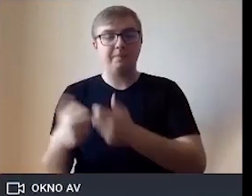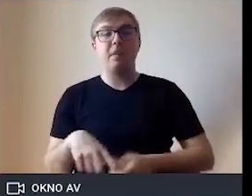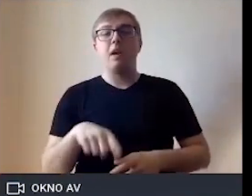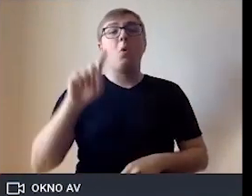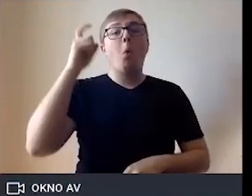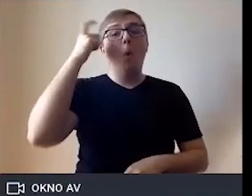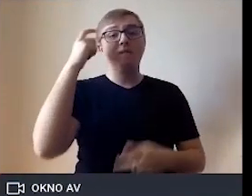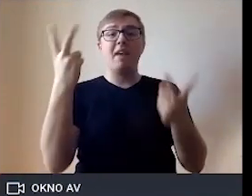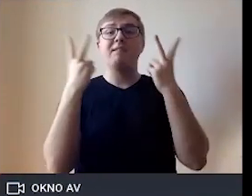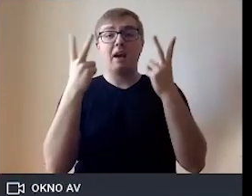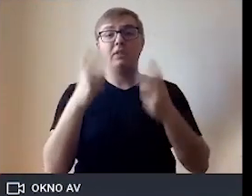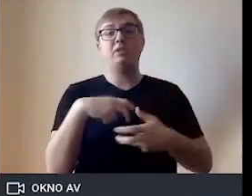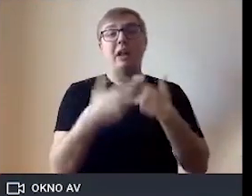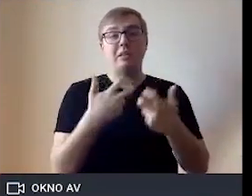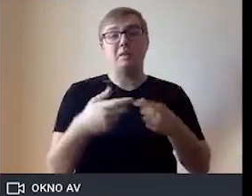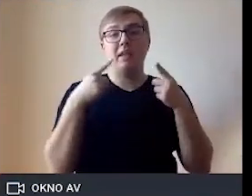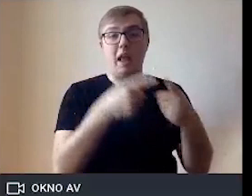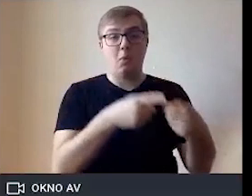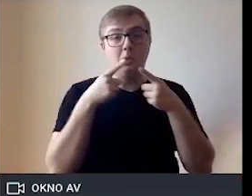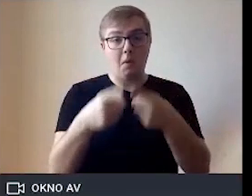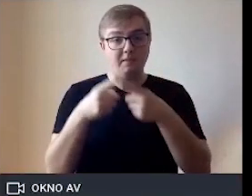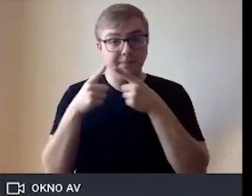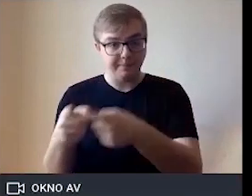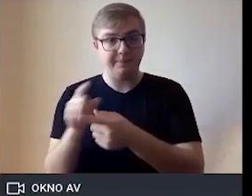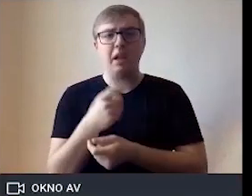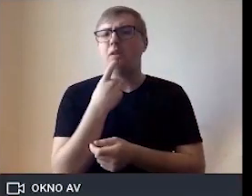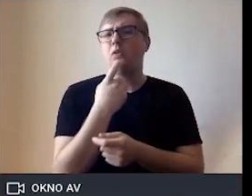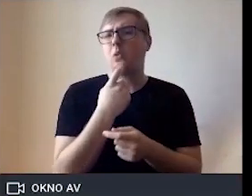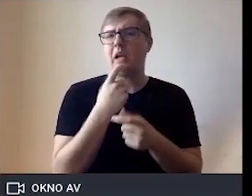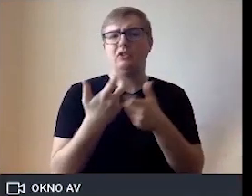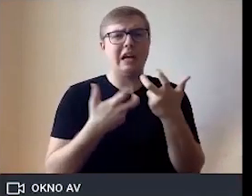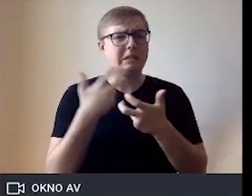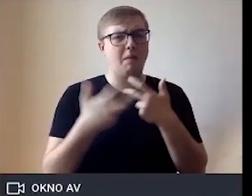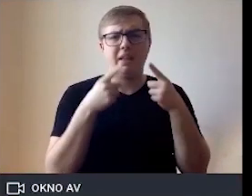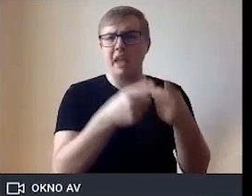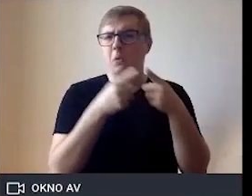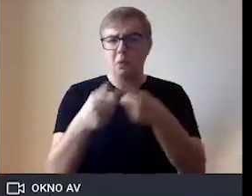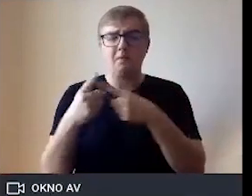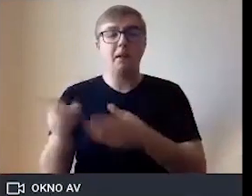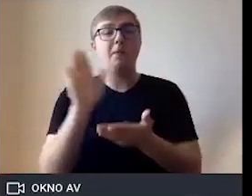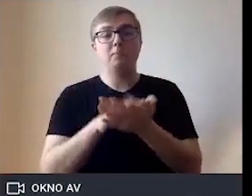a główne z nich to są czasowniki kierunkowe. A co to są czasowniki kierunkowe?